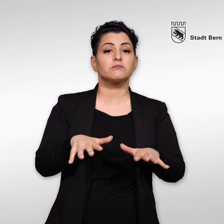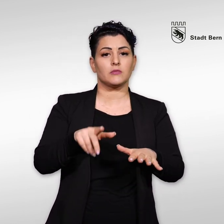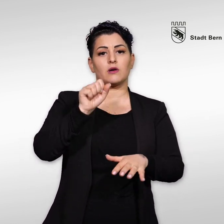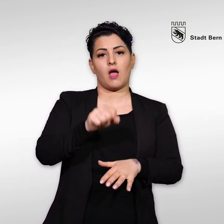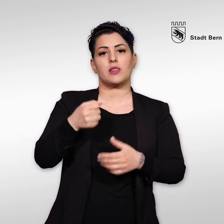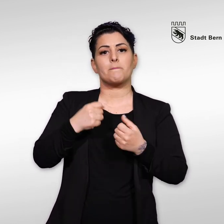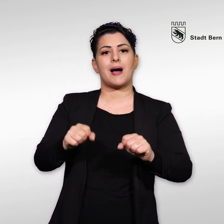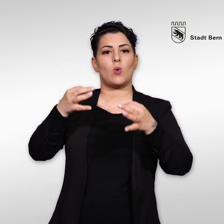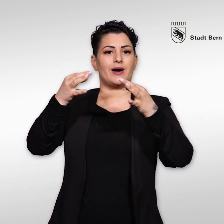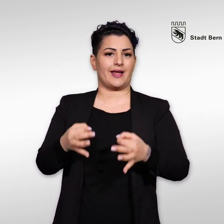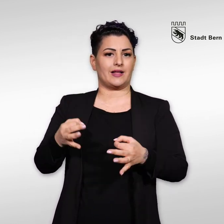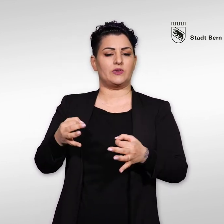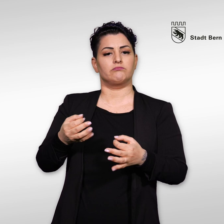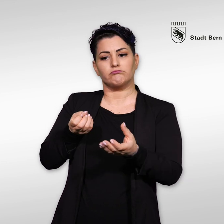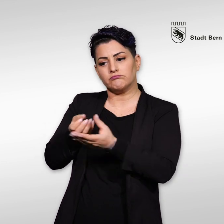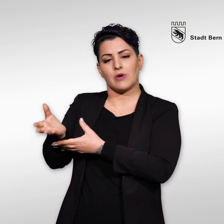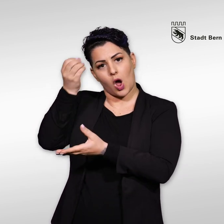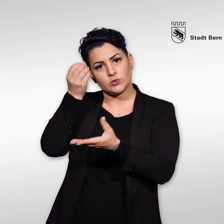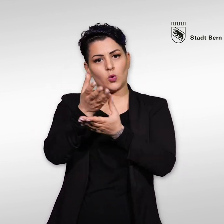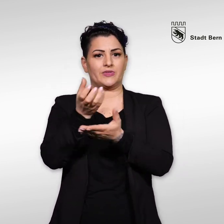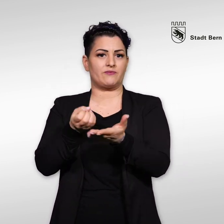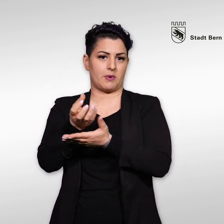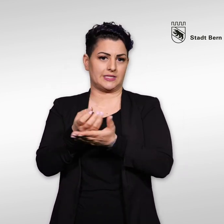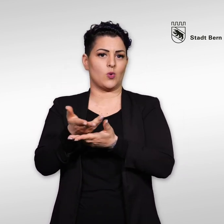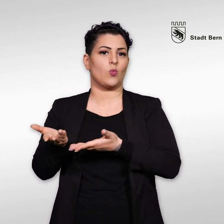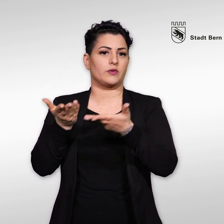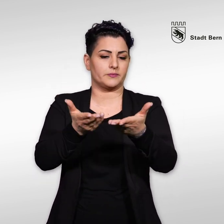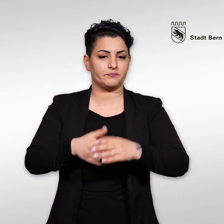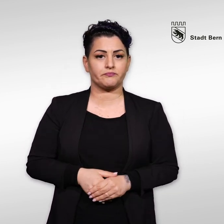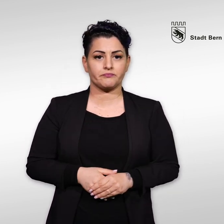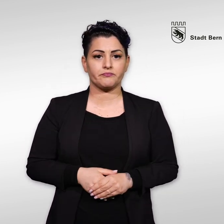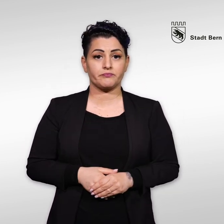Möchten Sie baurechtliche Auskünfte erhalten?